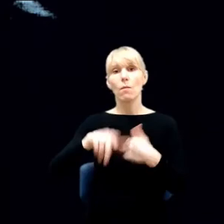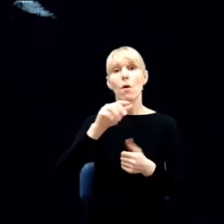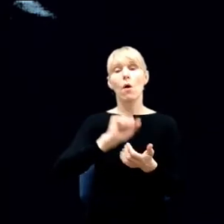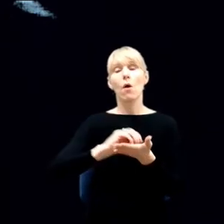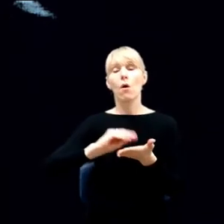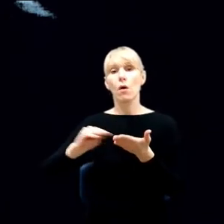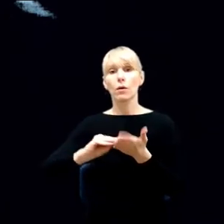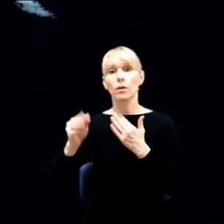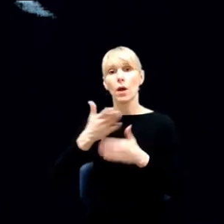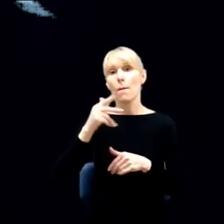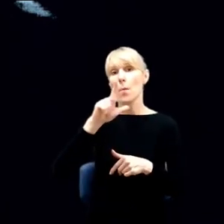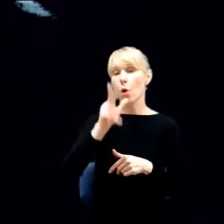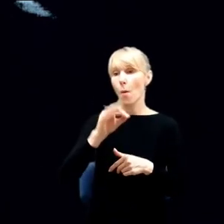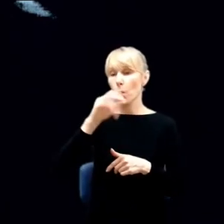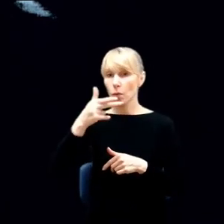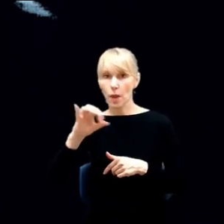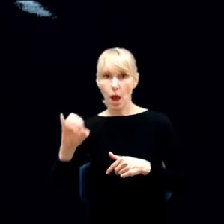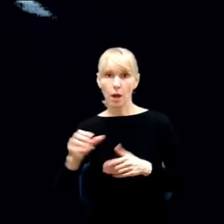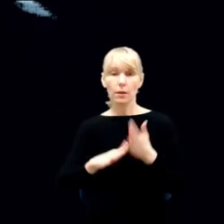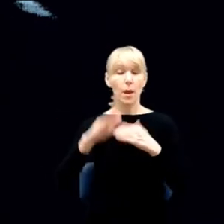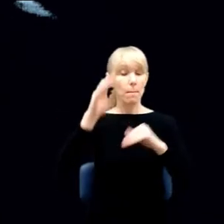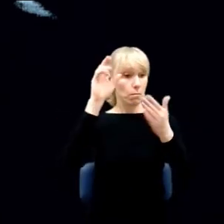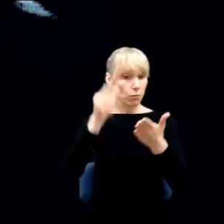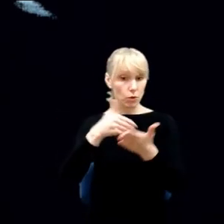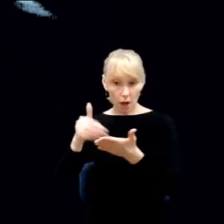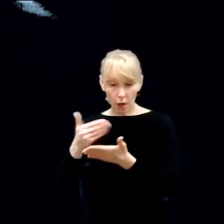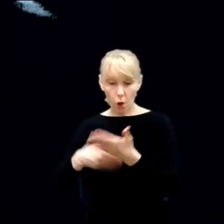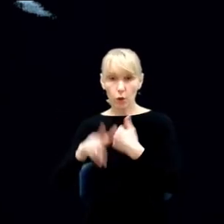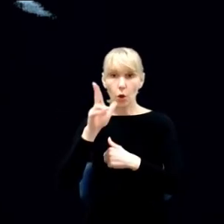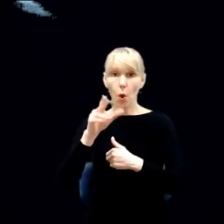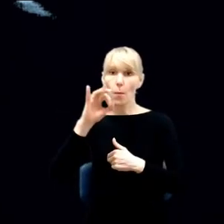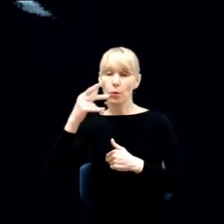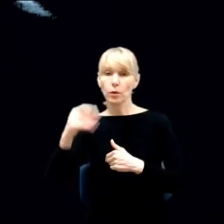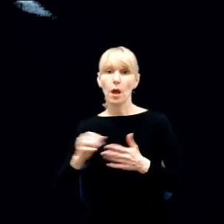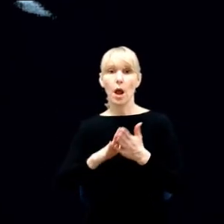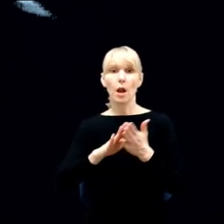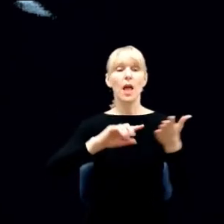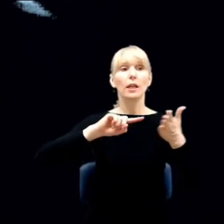Przegląd Komunalny, Serwis Administracyjno-Samorządowy,